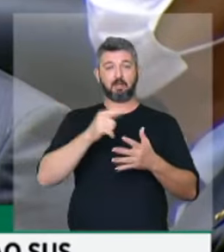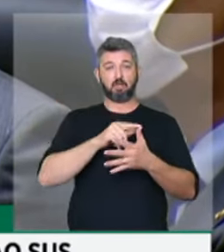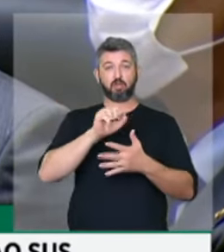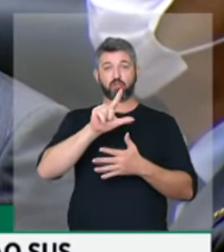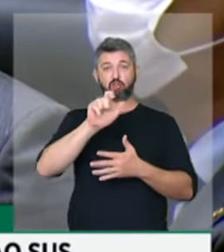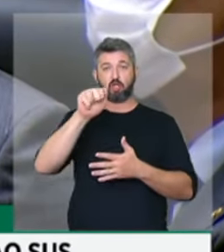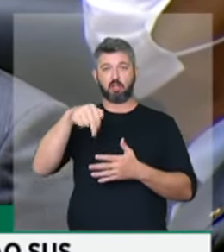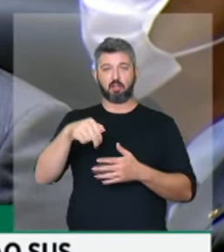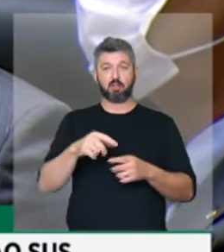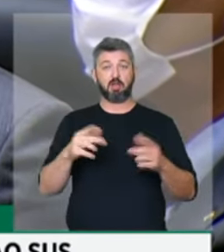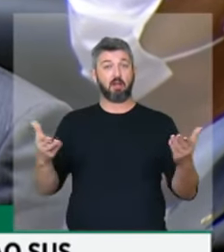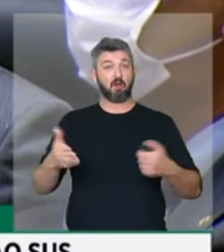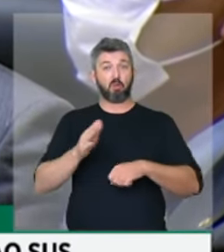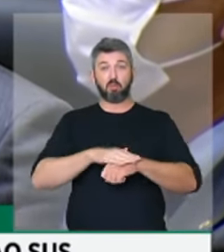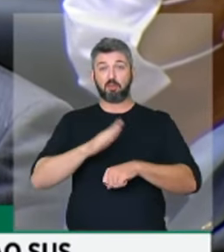ESPERA DA GENTE QUE A GENTE VENHA AQUI CONSTRUIR SOLUÇÕ